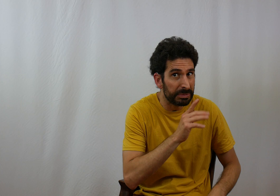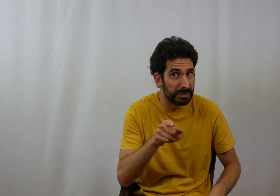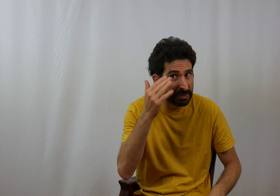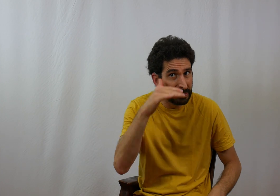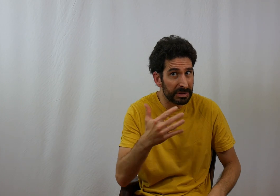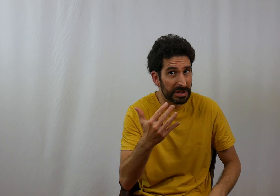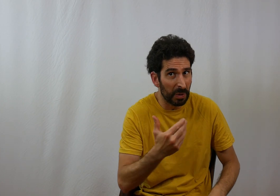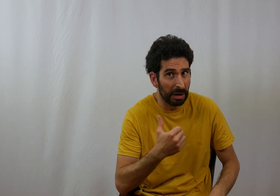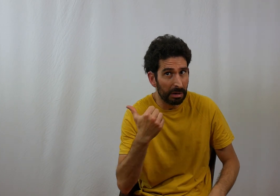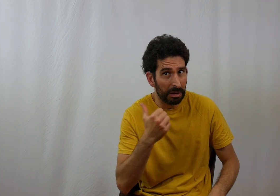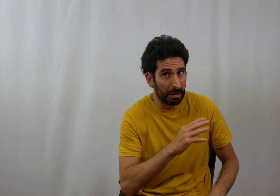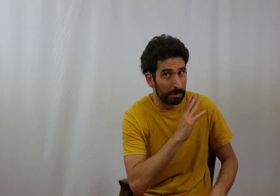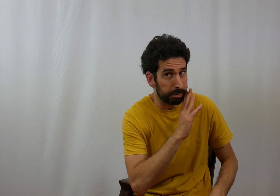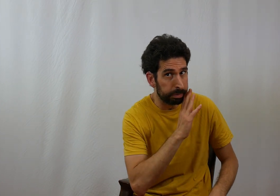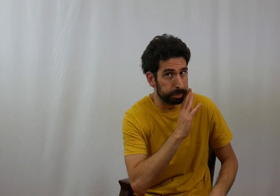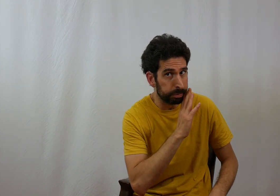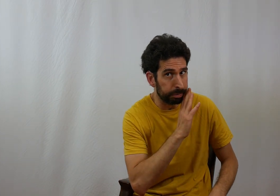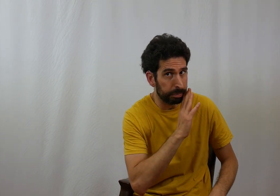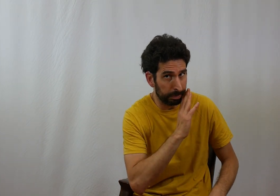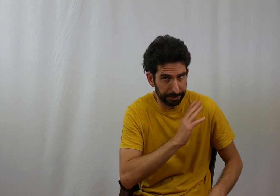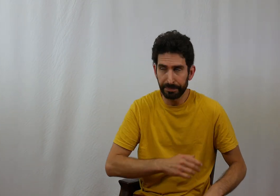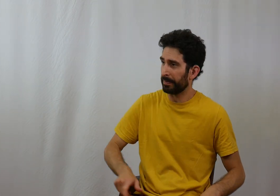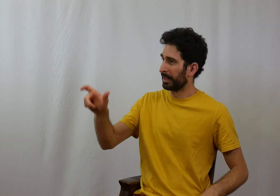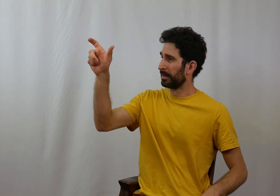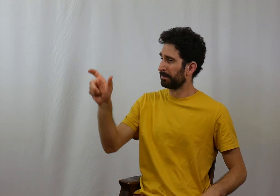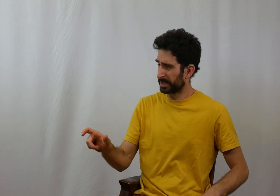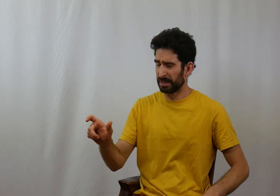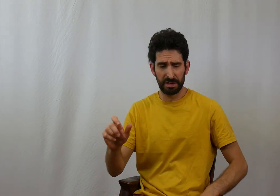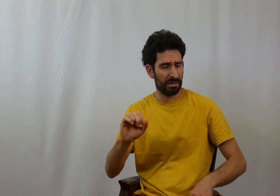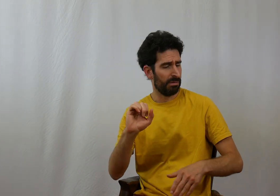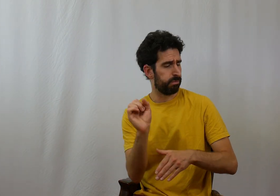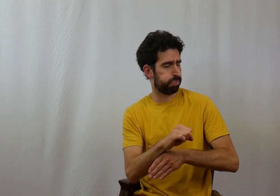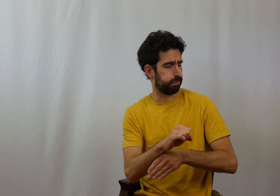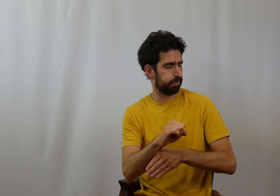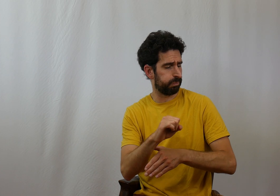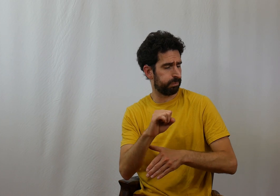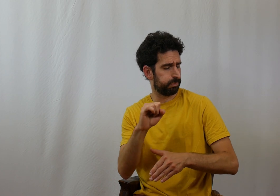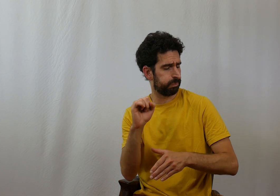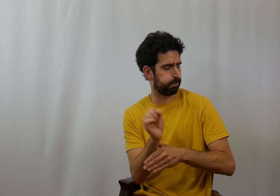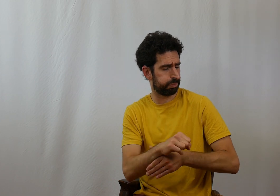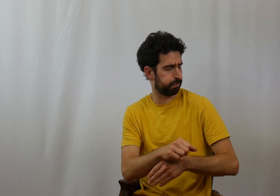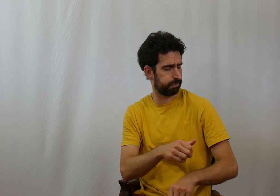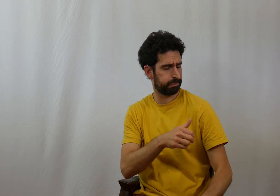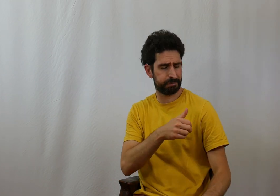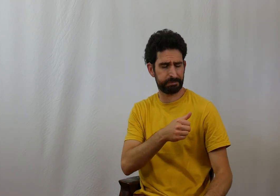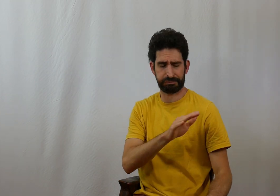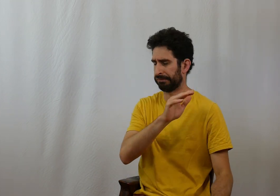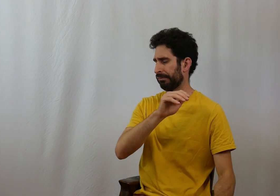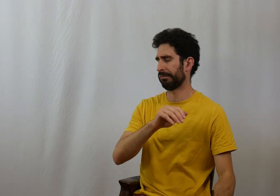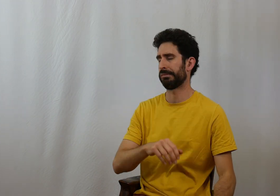"Tu savais toi ? Blabla" elle s'en fout complètement.